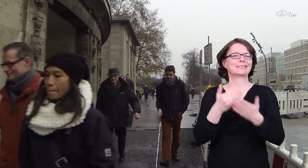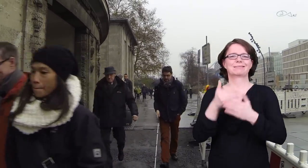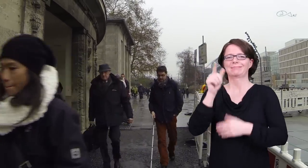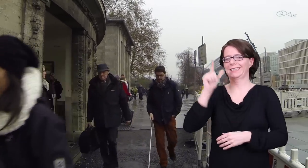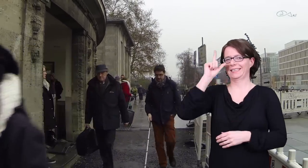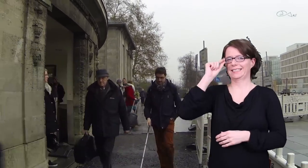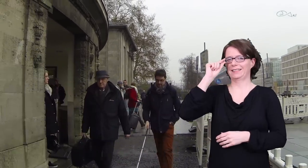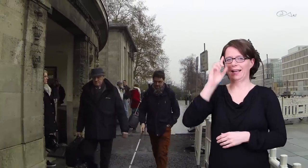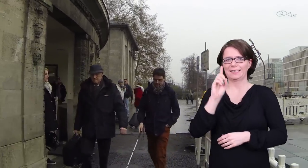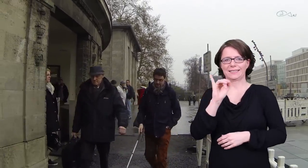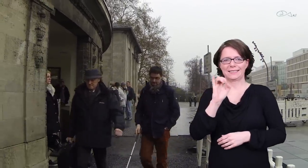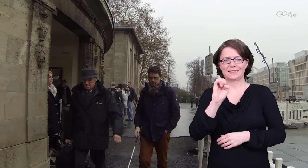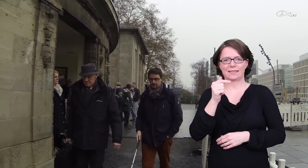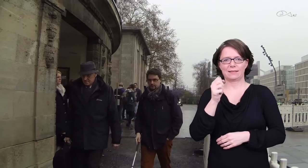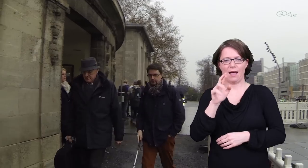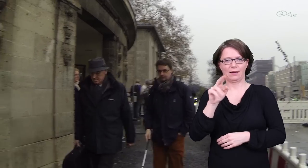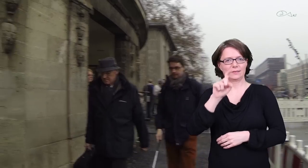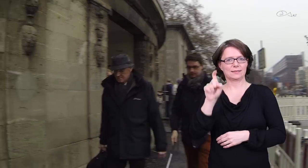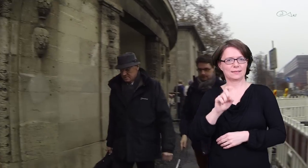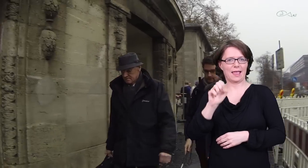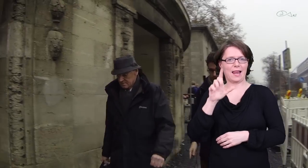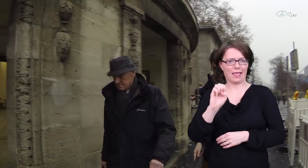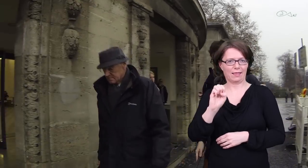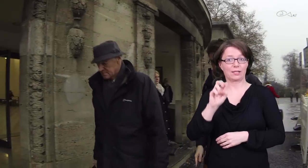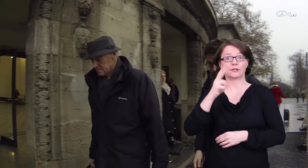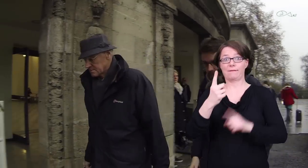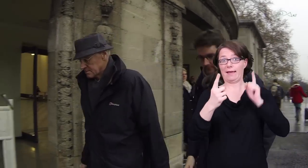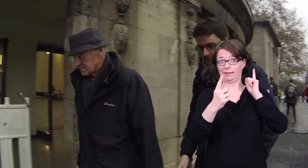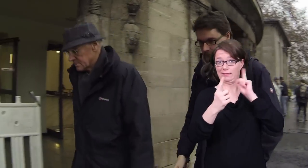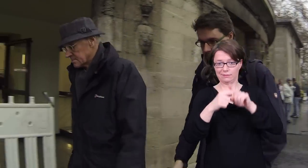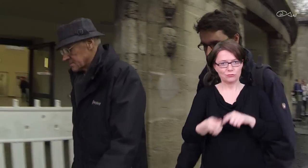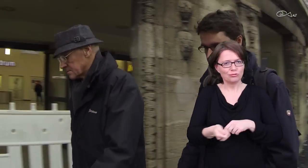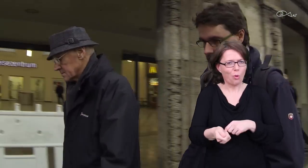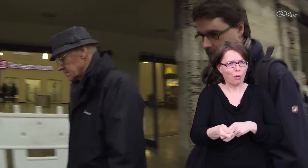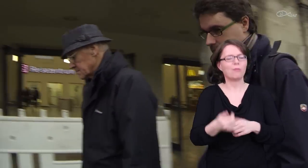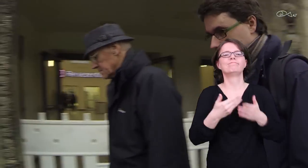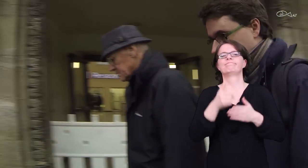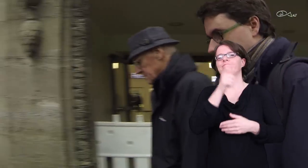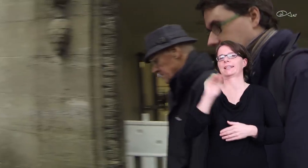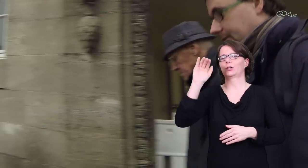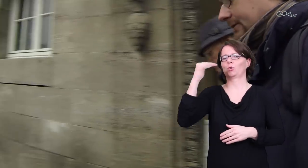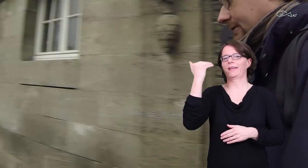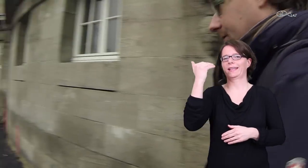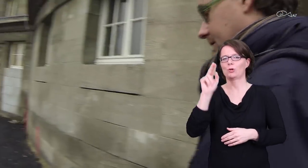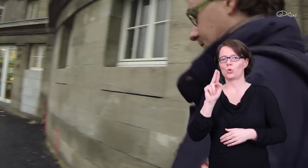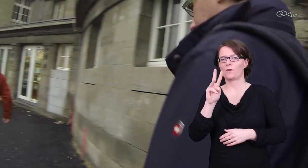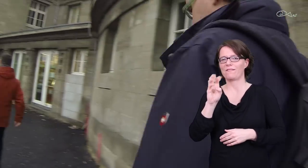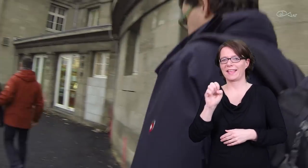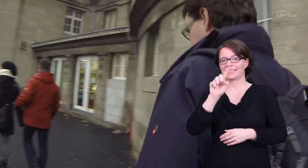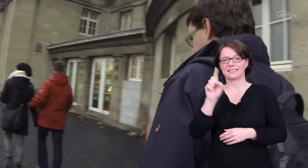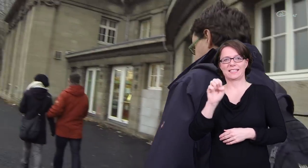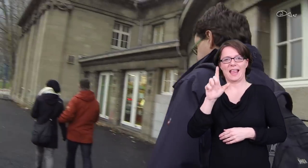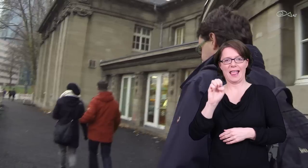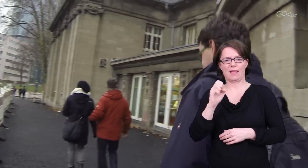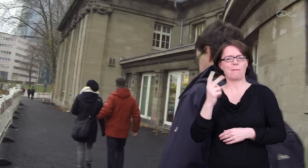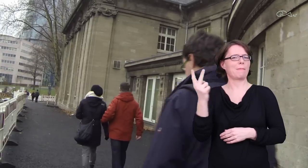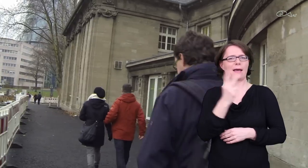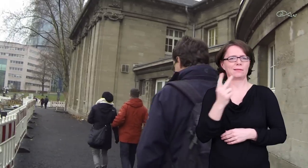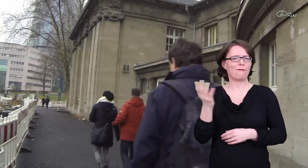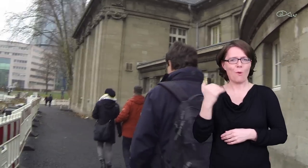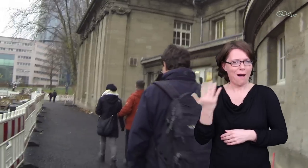Zuerst Dieter Zelle, danach Uwe Zelle mit dem Stock. Beide sind aus Nordrhein-Westfalen.